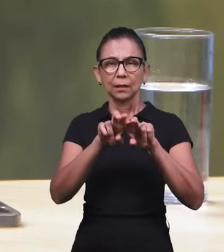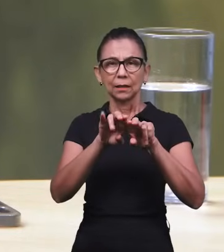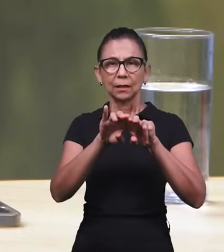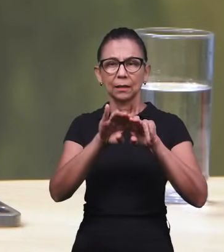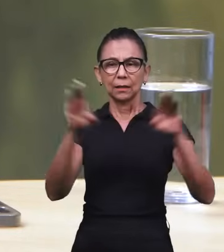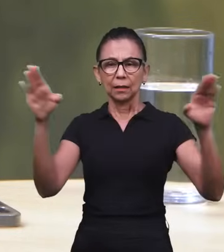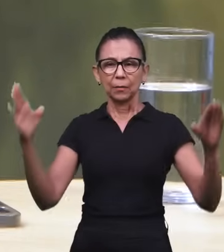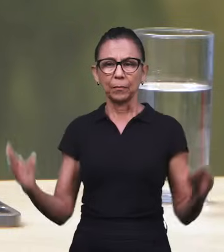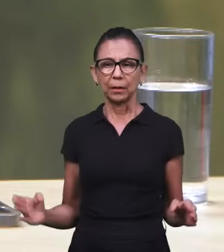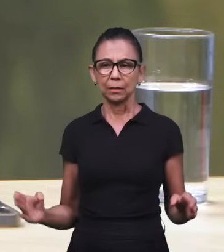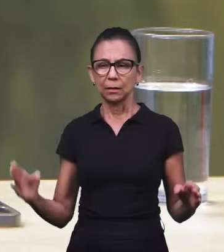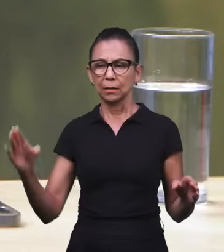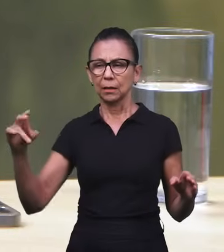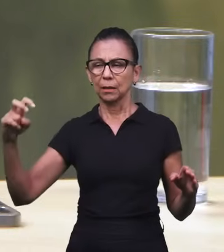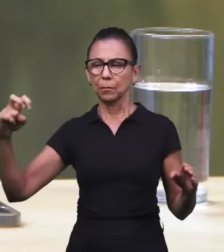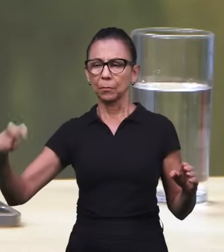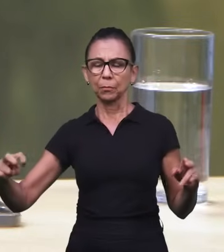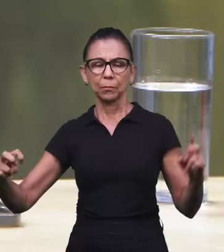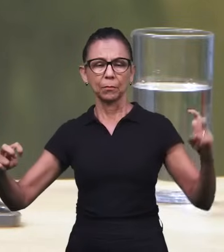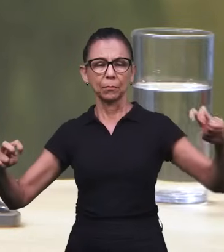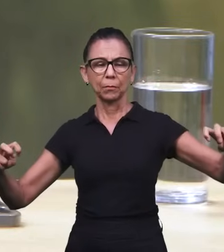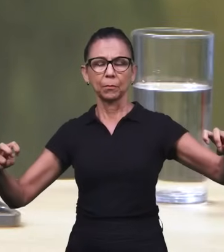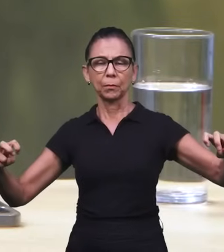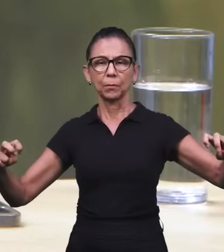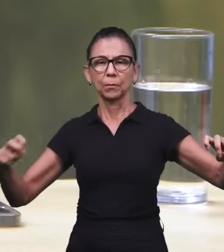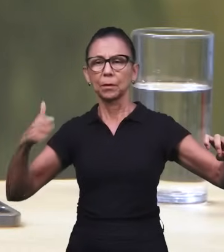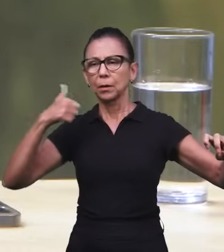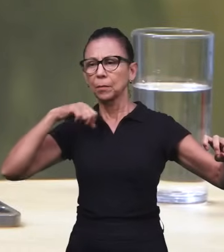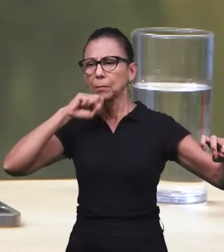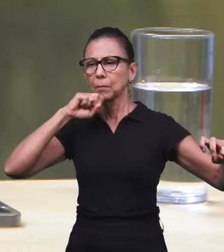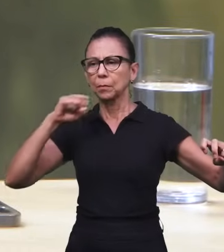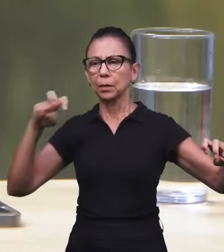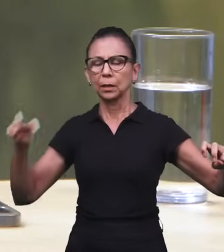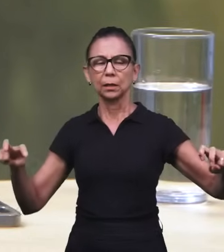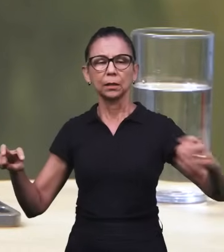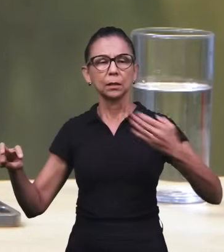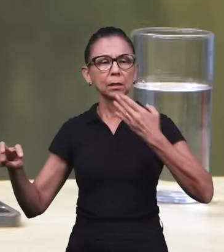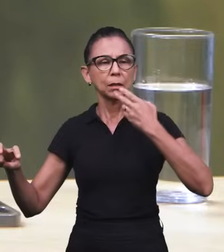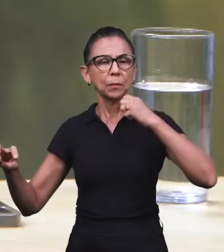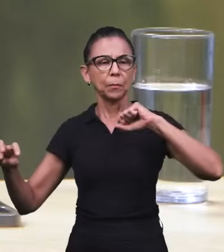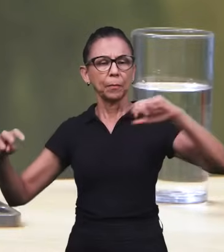filhas mulheres sentavam de um lado isso aqui em Campo Grande pertinho não foi não tá muito longe